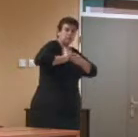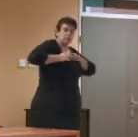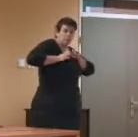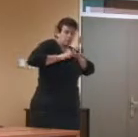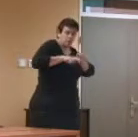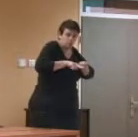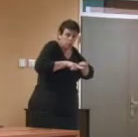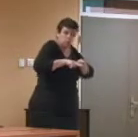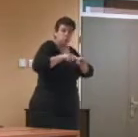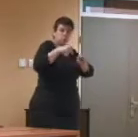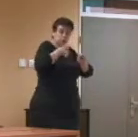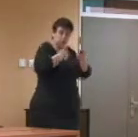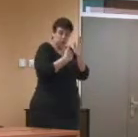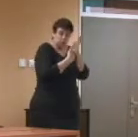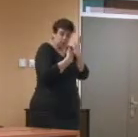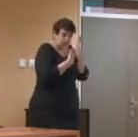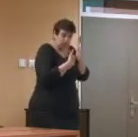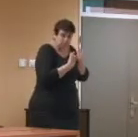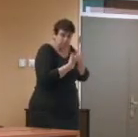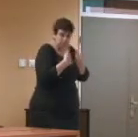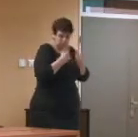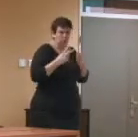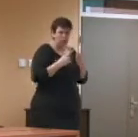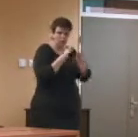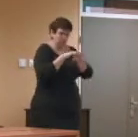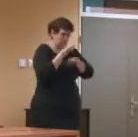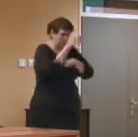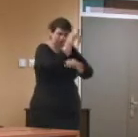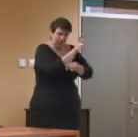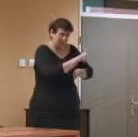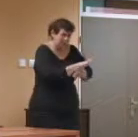A mi me cuenta, le dedico un capítulo, cómo